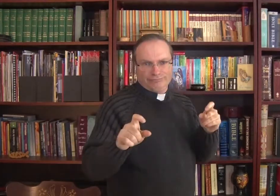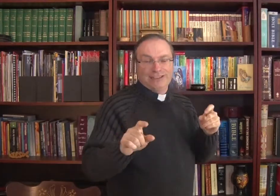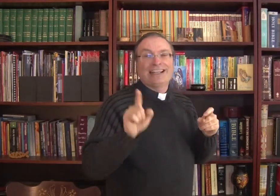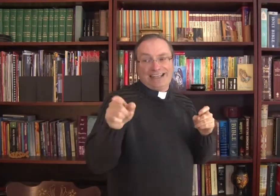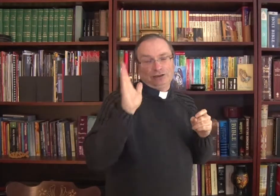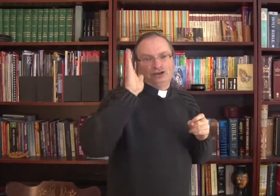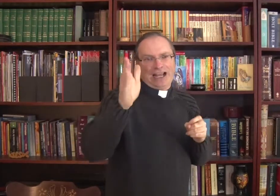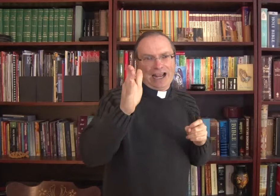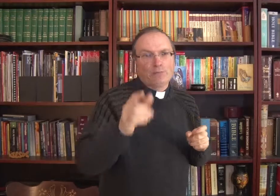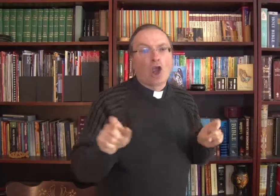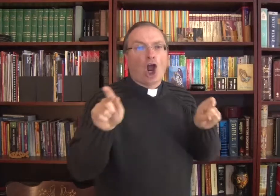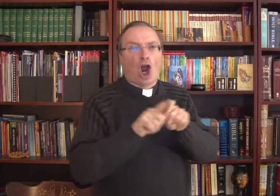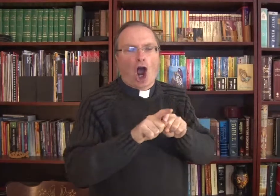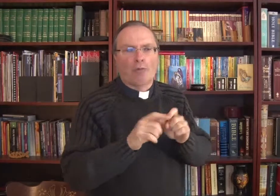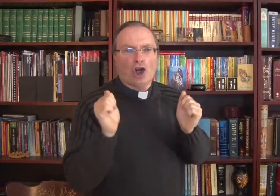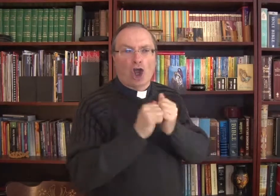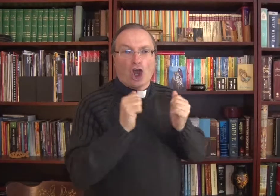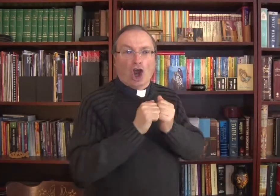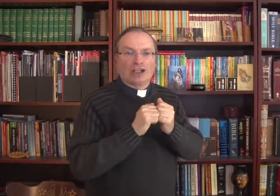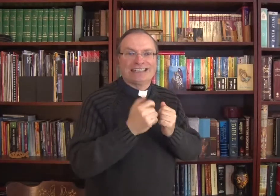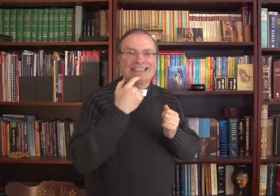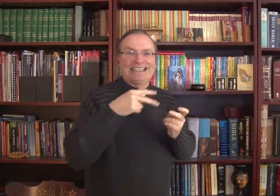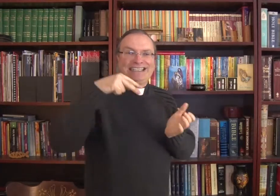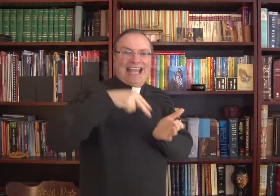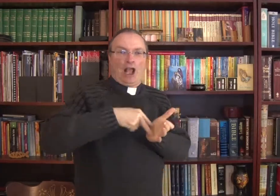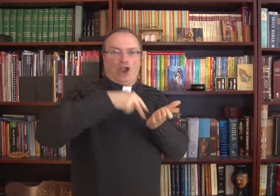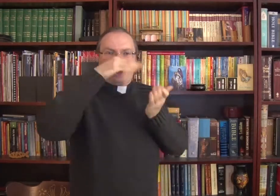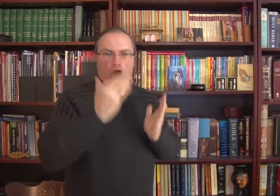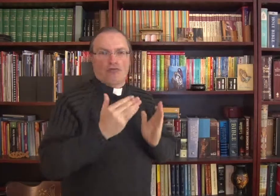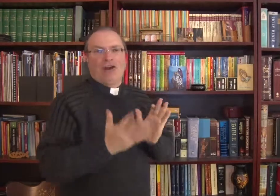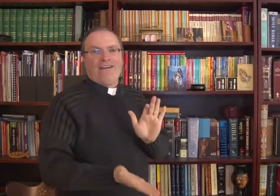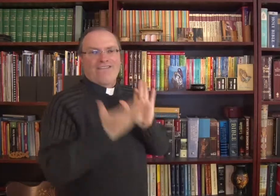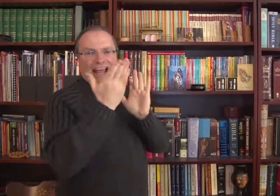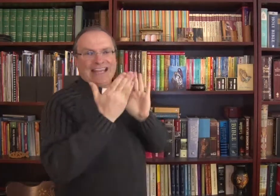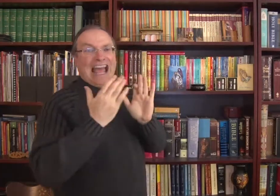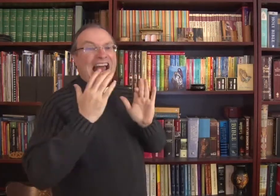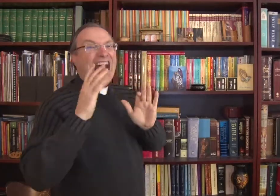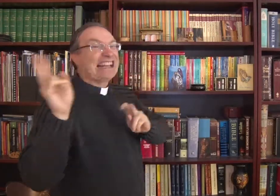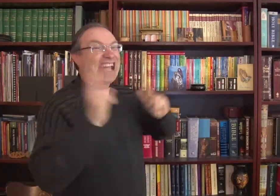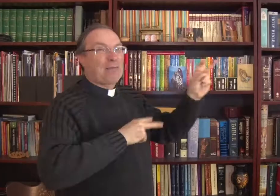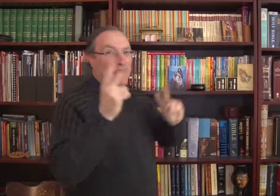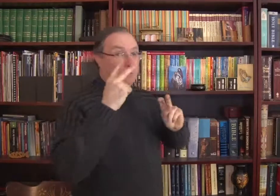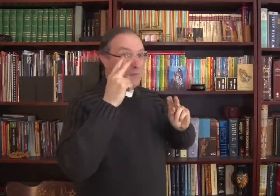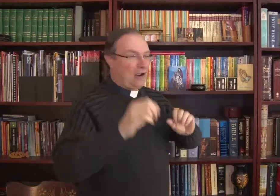Il sera comme le roc qui tient debout face à la tempête.